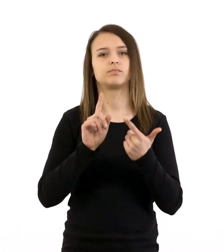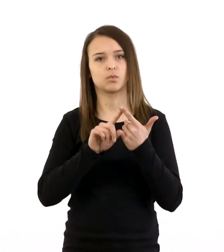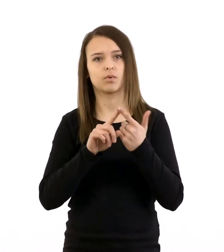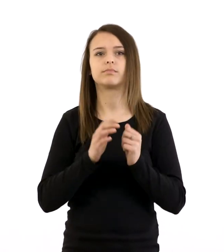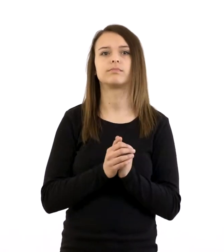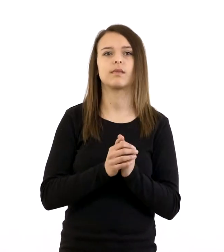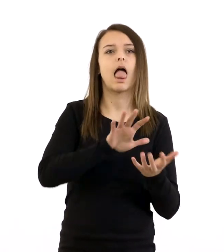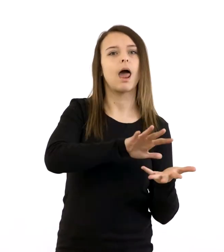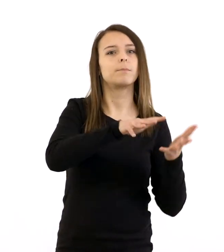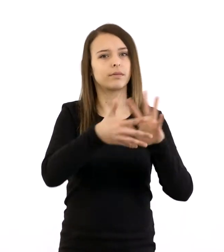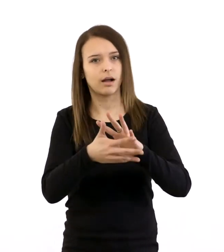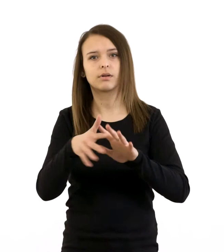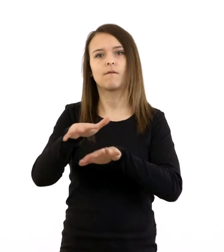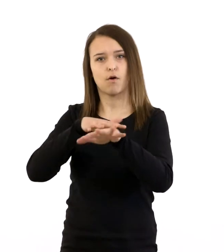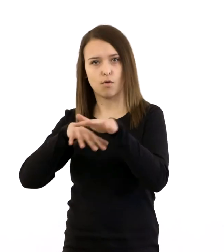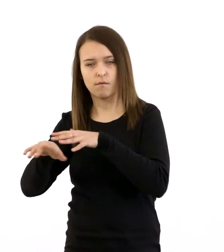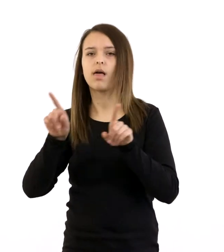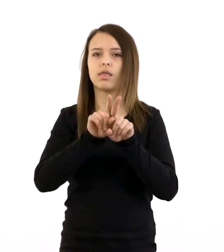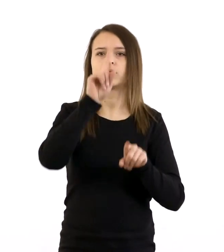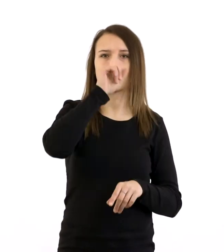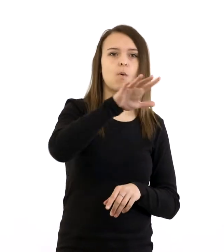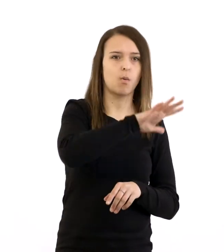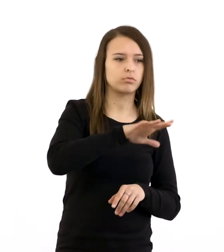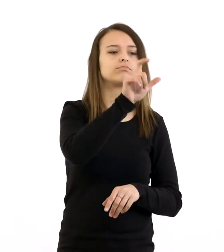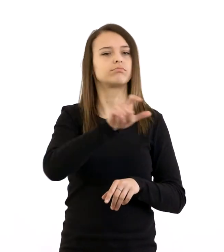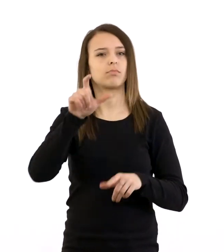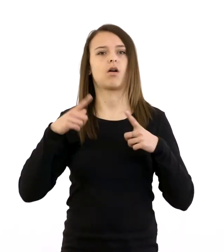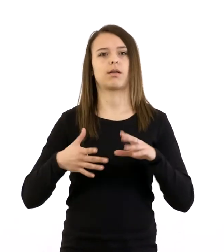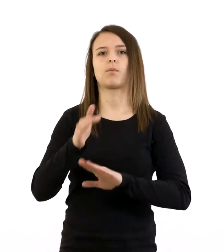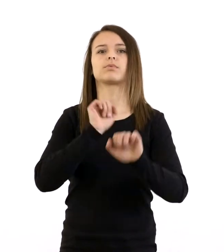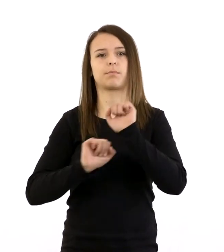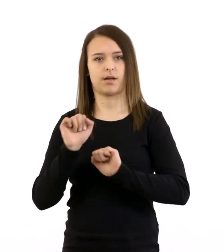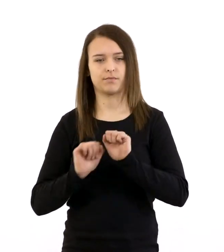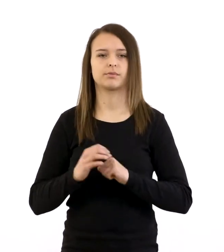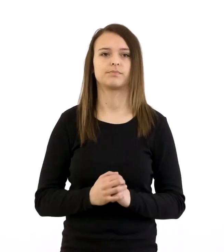rehabilitacji zawodowej i społecznej osób niepełnosprawnych,